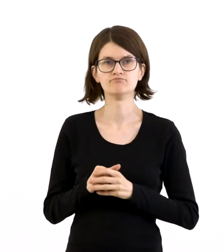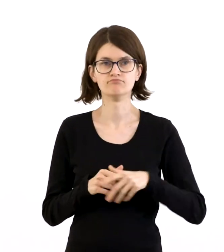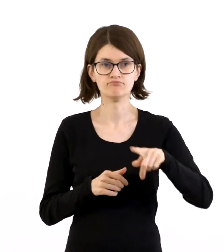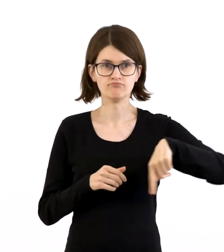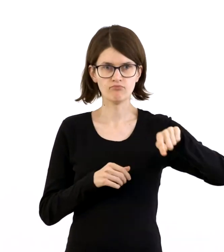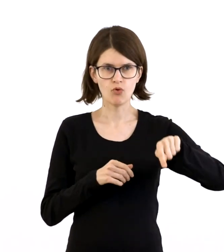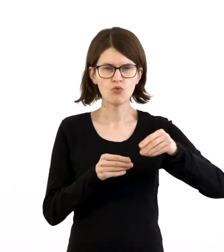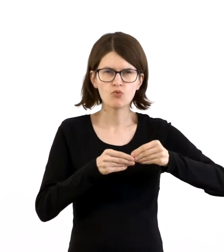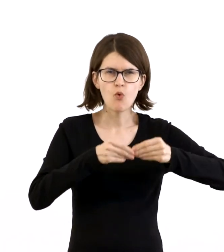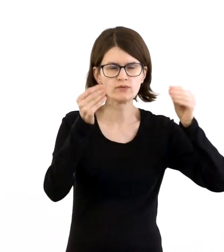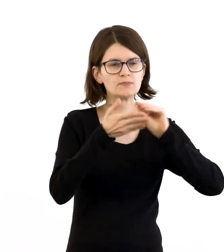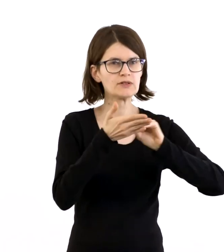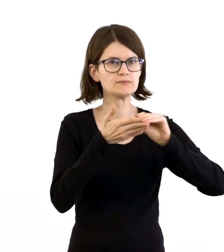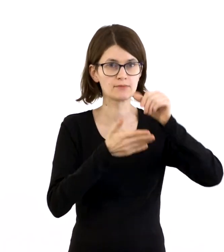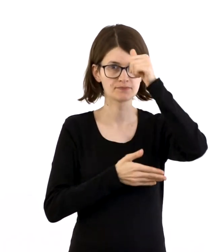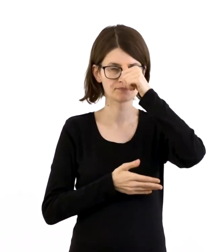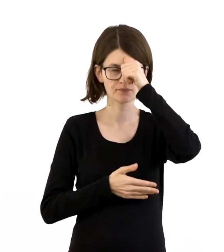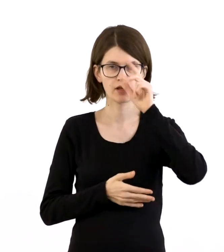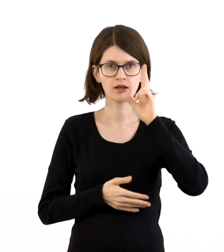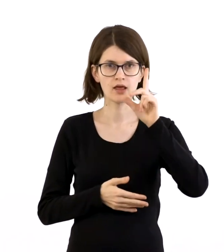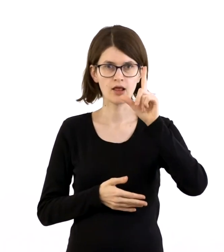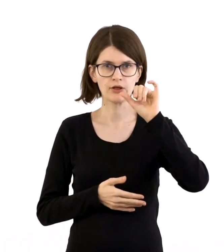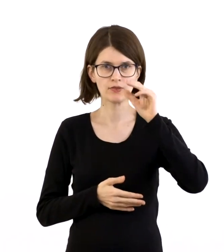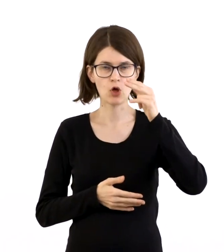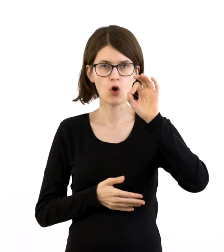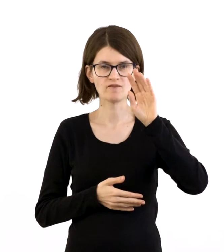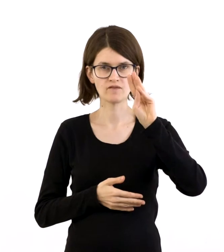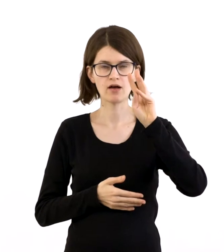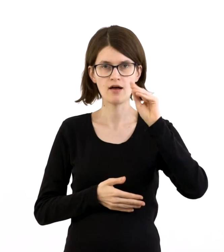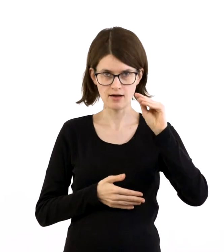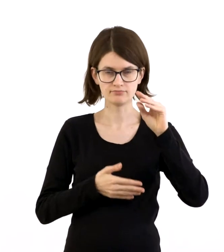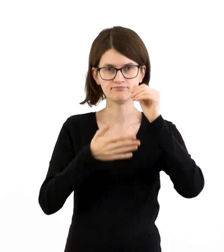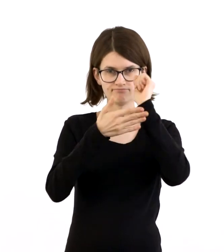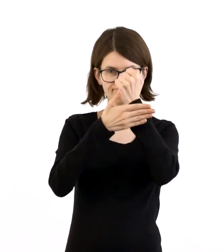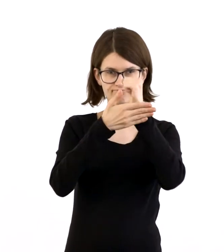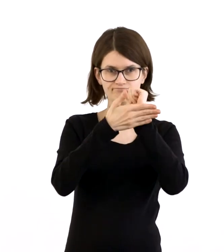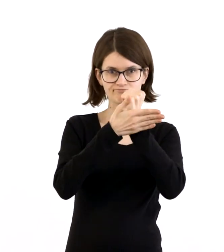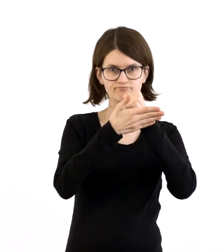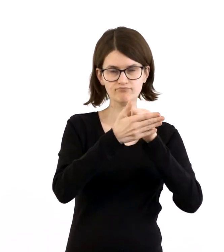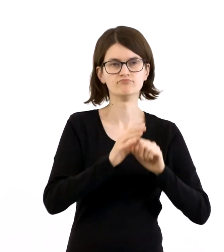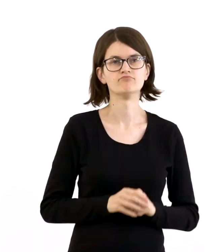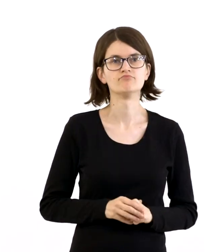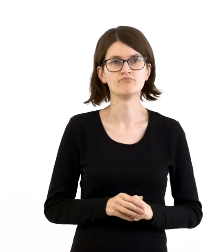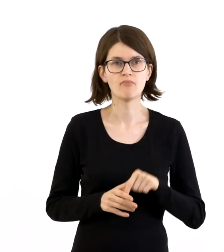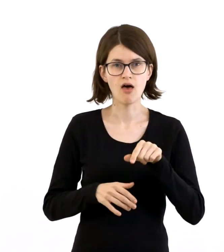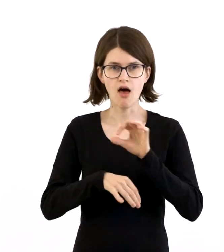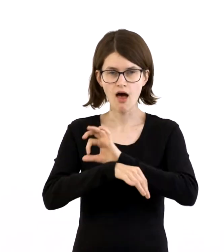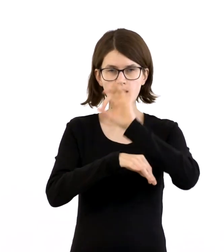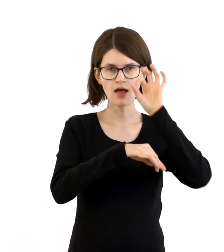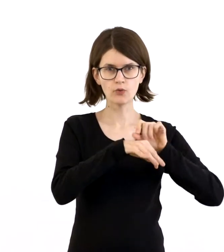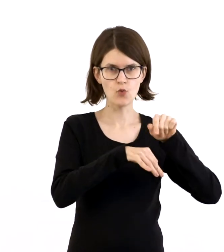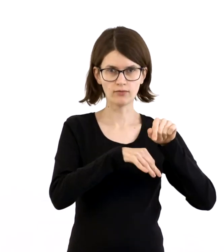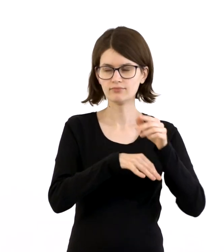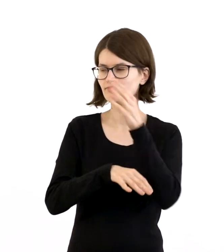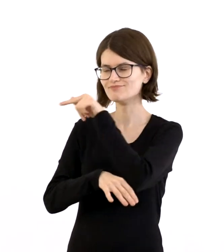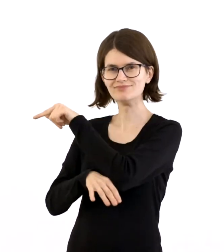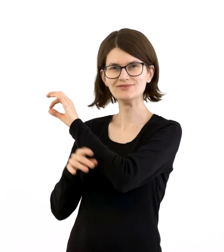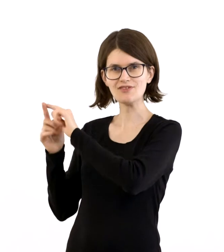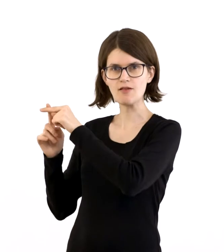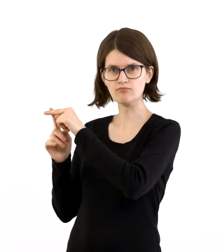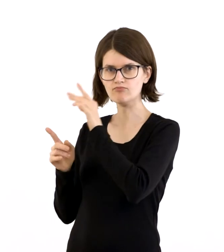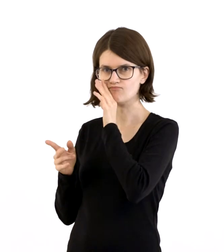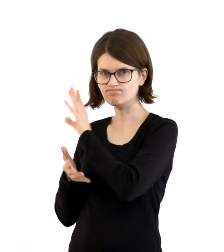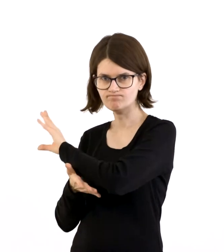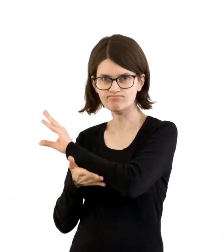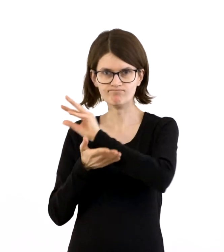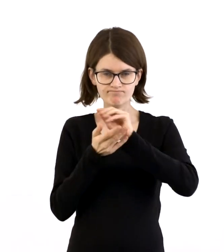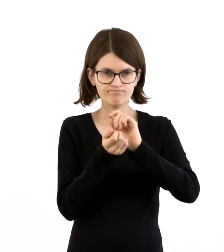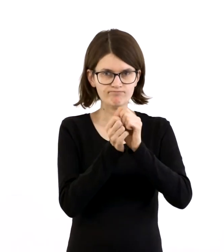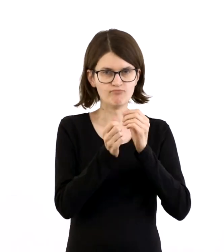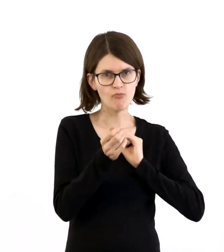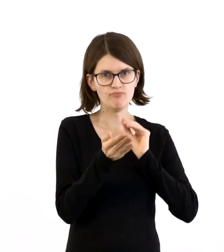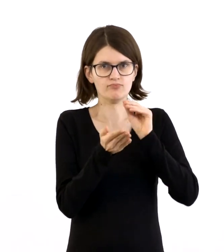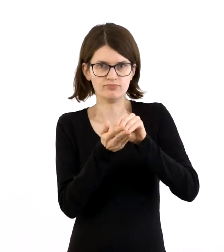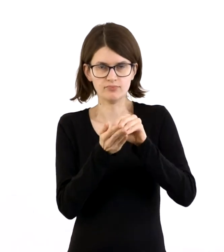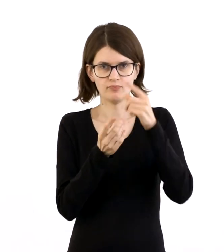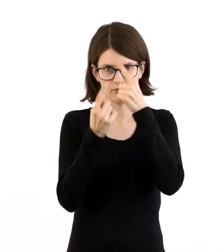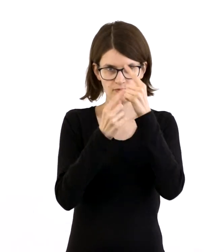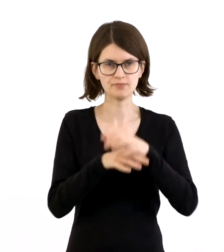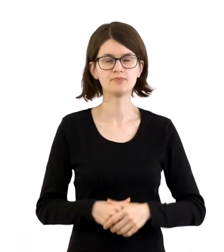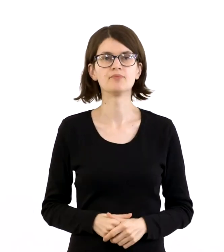osiągnięć pisma klinowego i architektury po poprzednim dostosowaniu ich do myślenia Akadów.